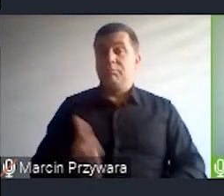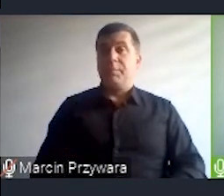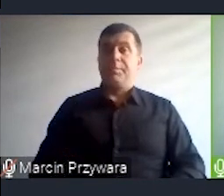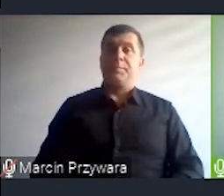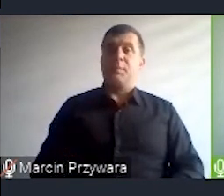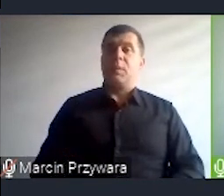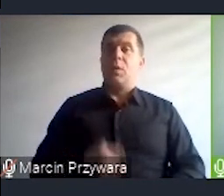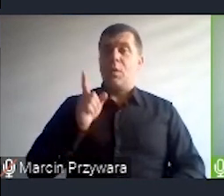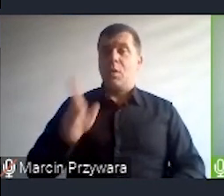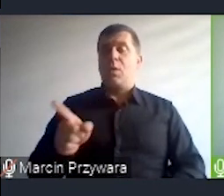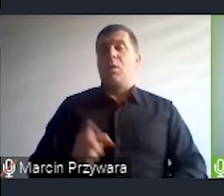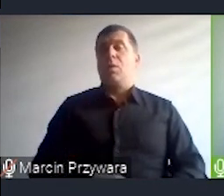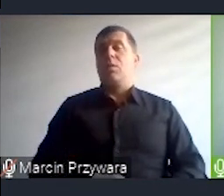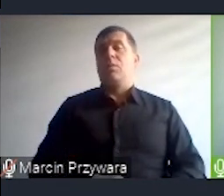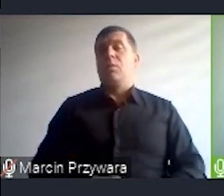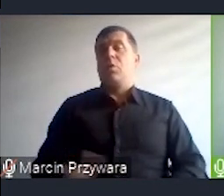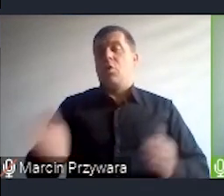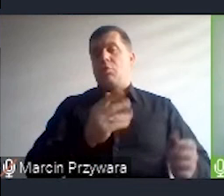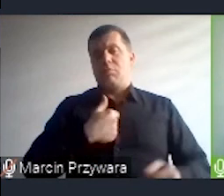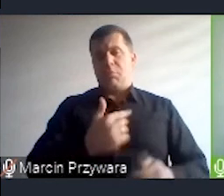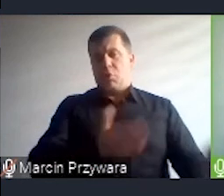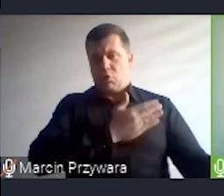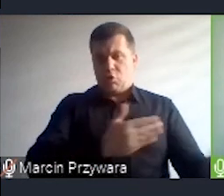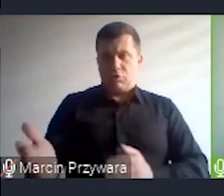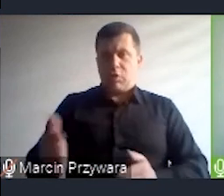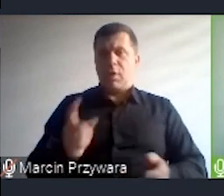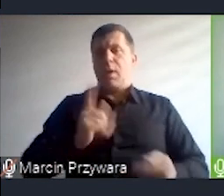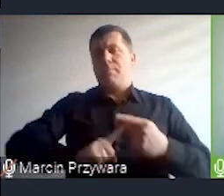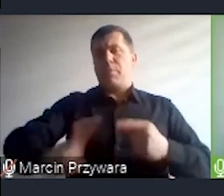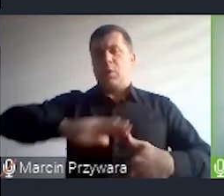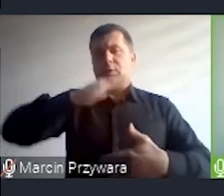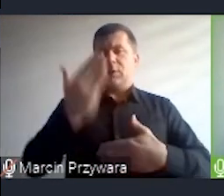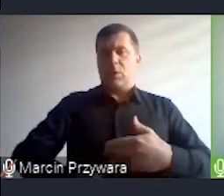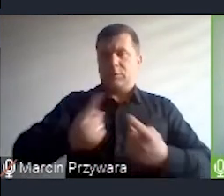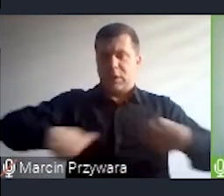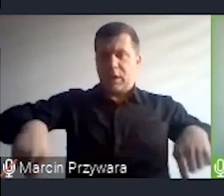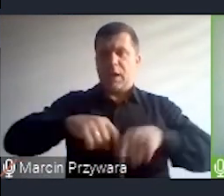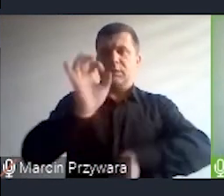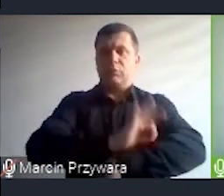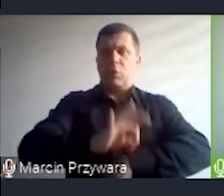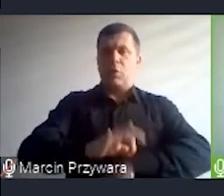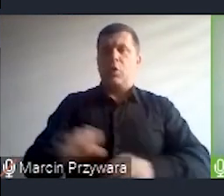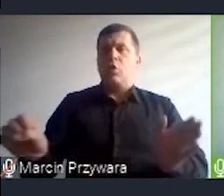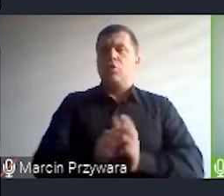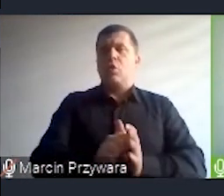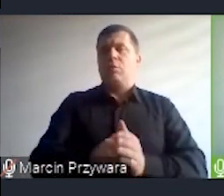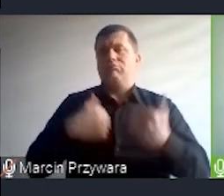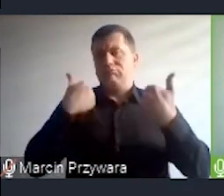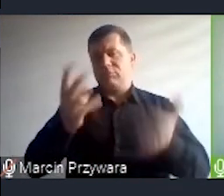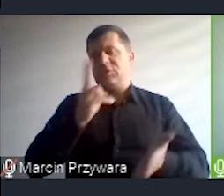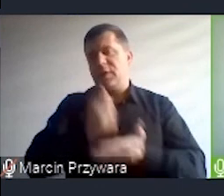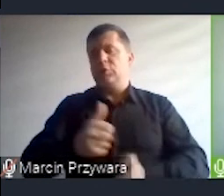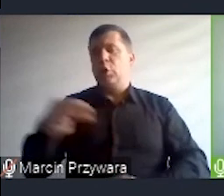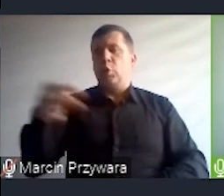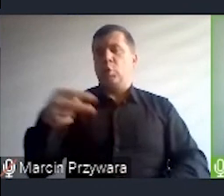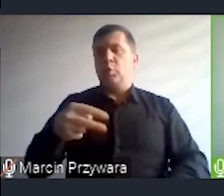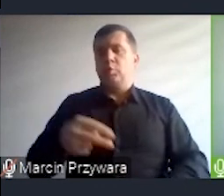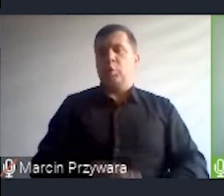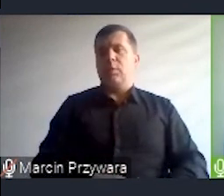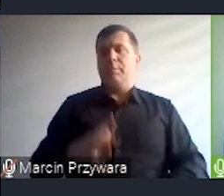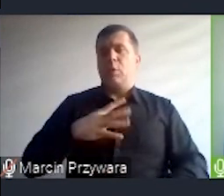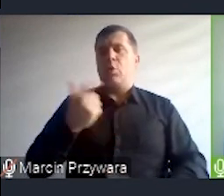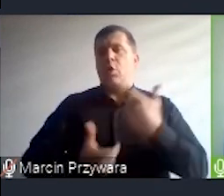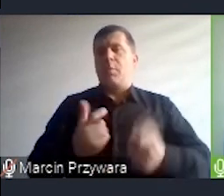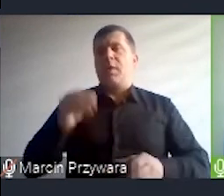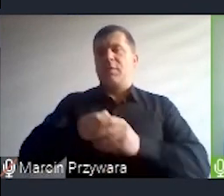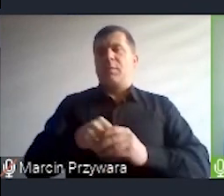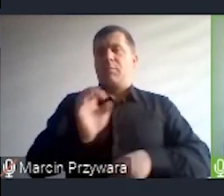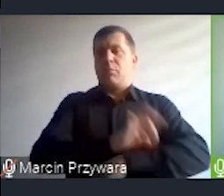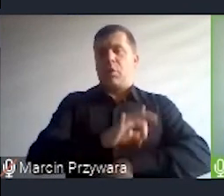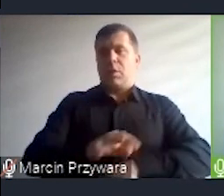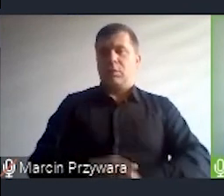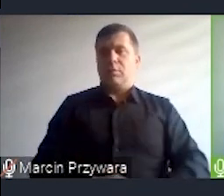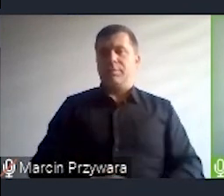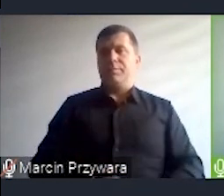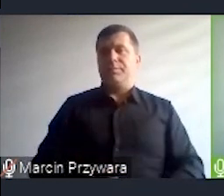On polega na gotowości po zakończeniu realizacji projektu do świadczenia usług, które świadczyliście w ramach projektu.